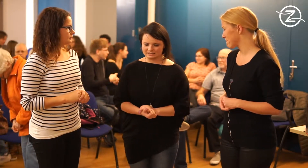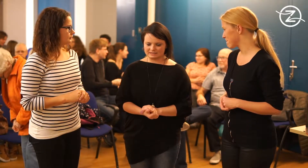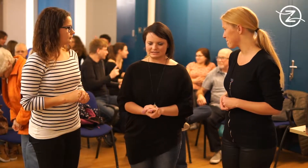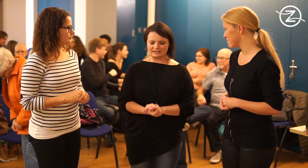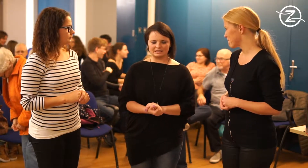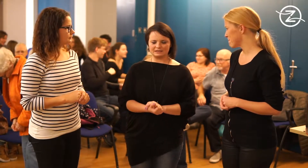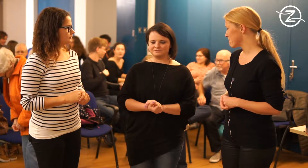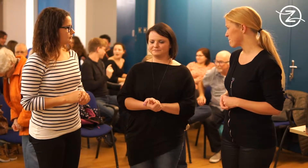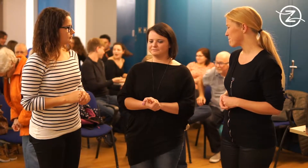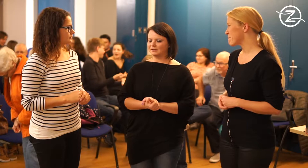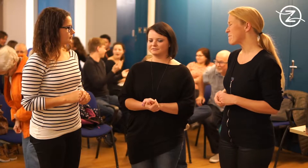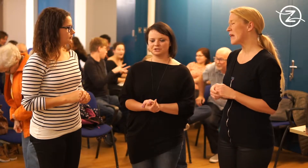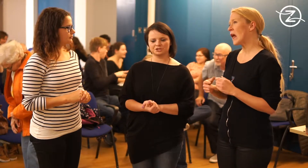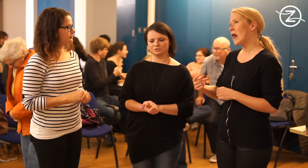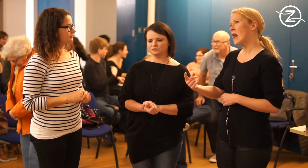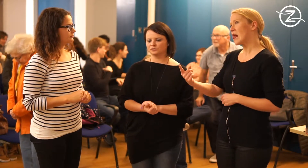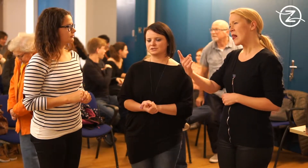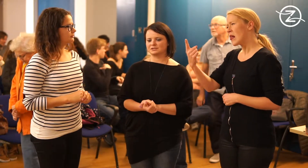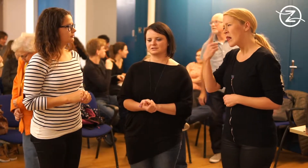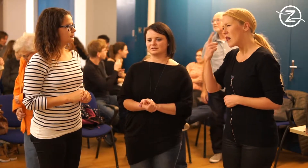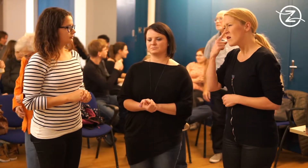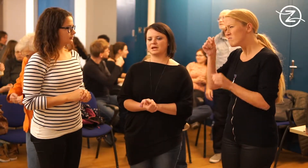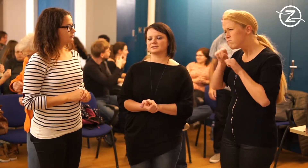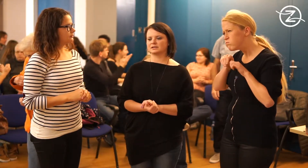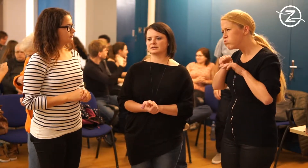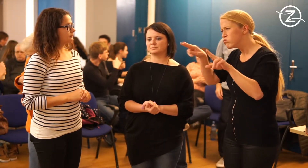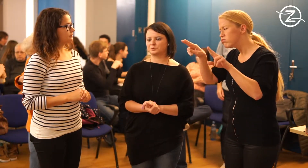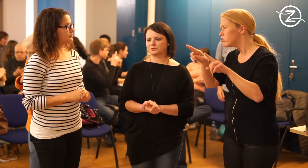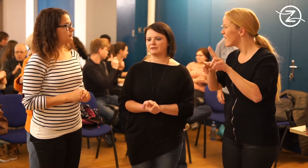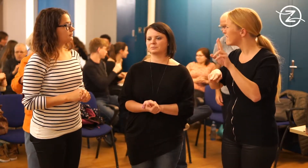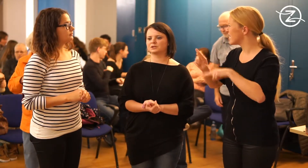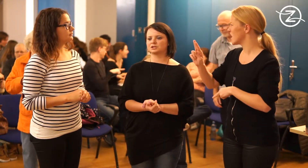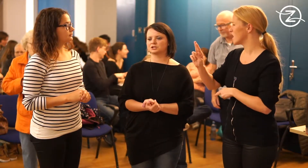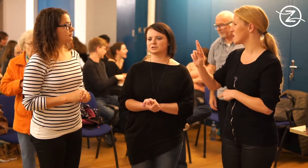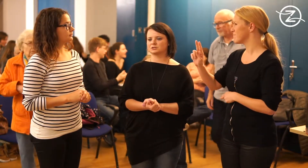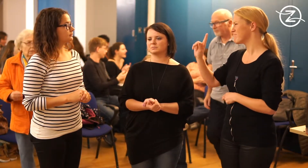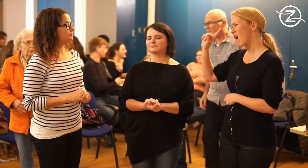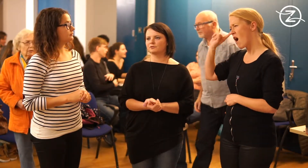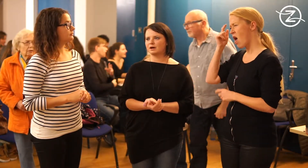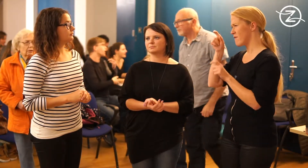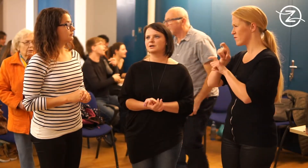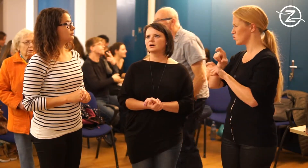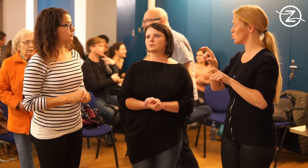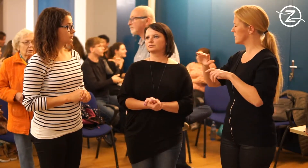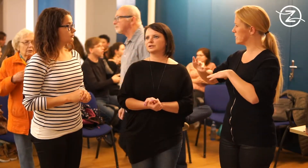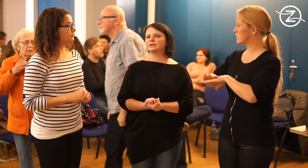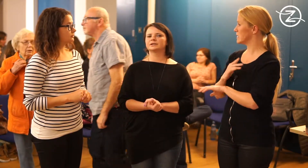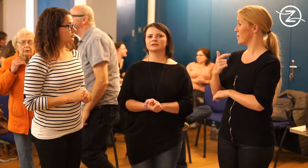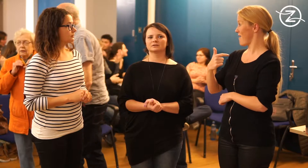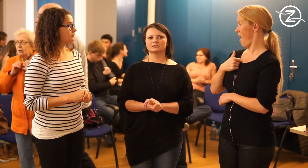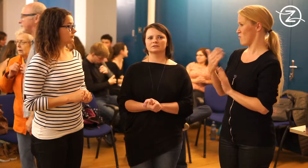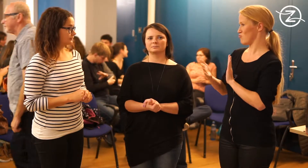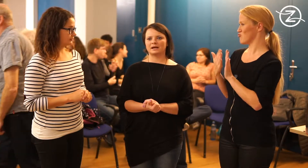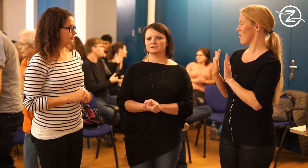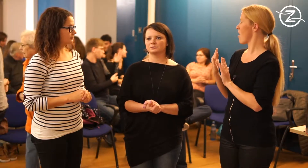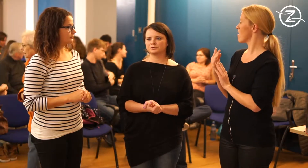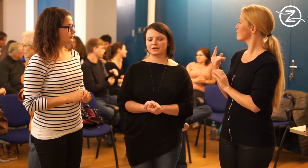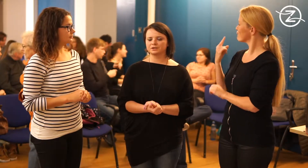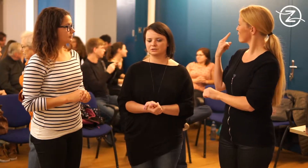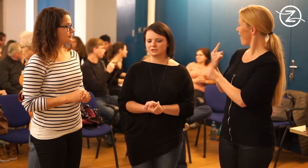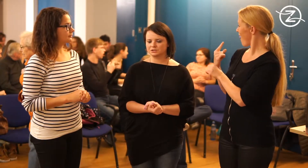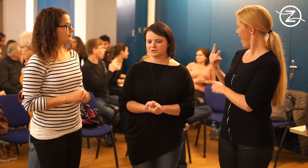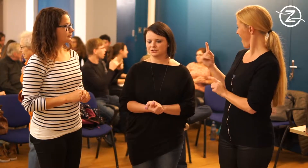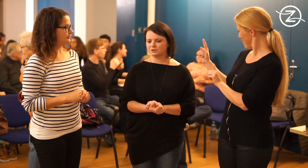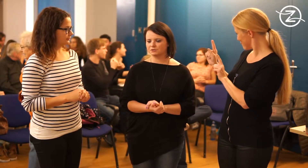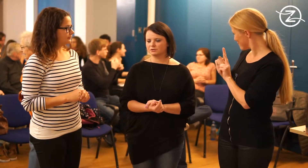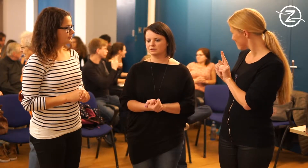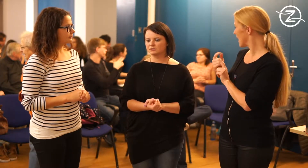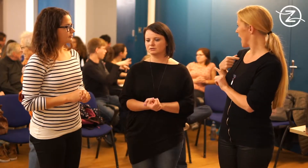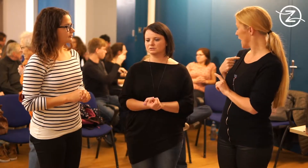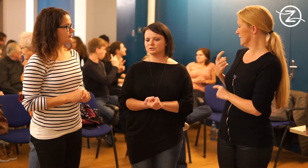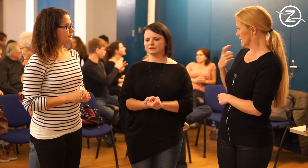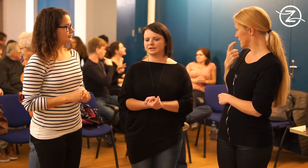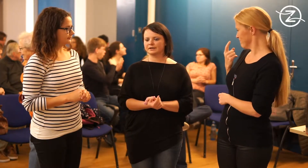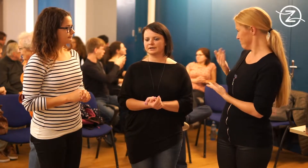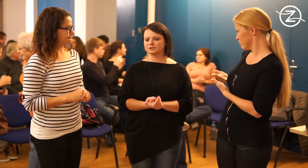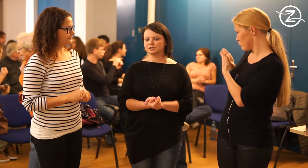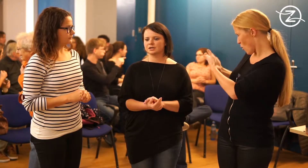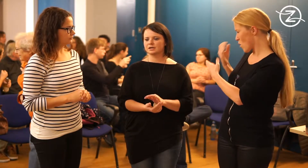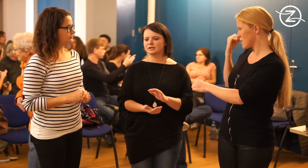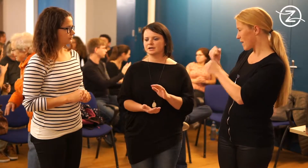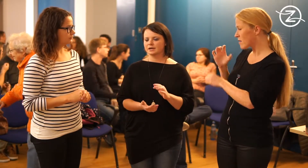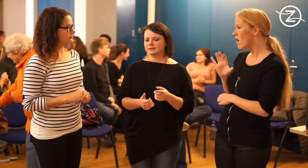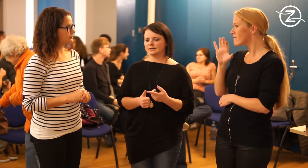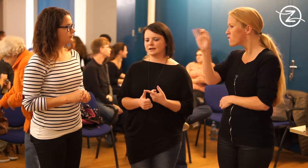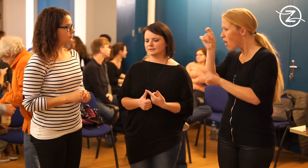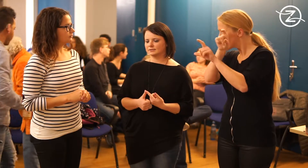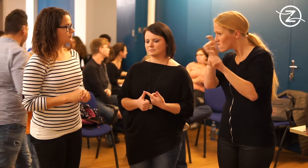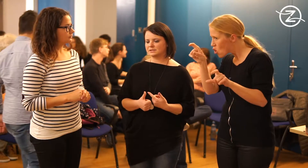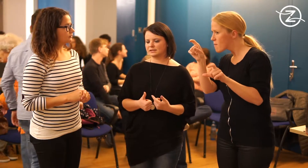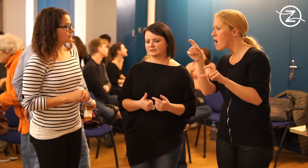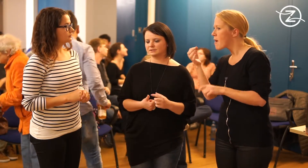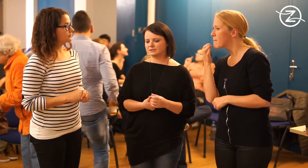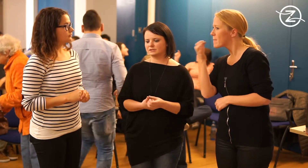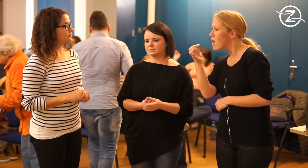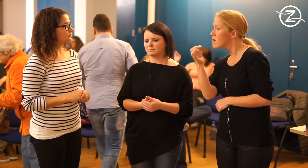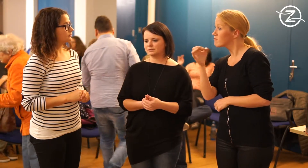Když volám do firem, že mám pro ně kandidáta na pozici, kterou nabízejí, a upozorním je,